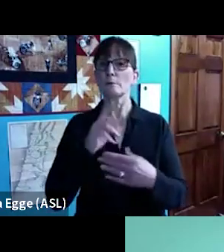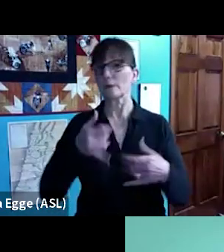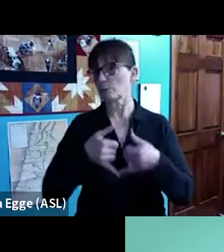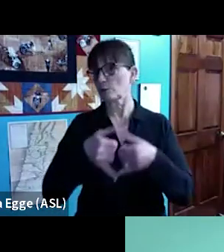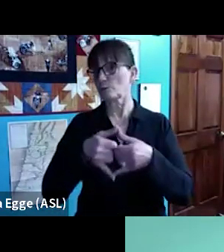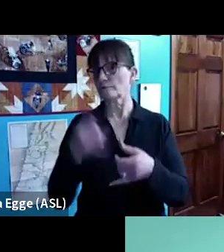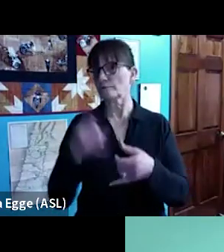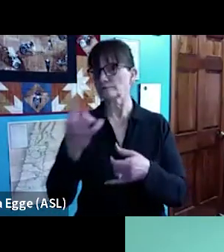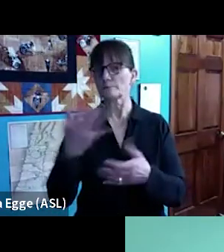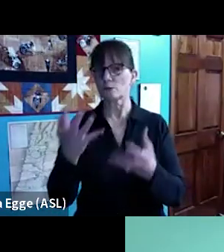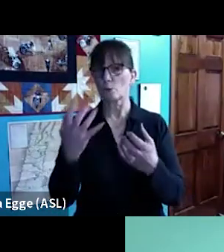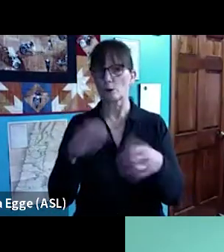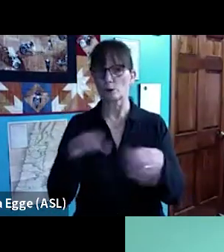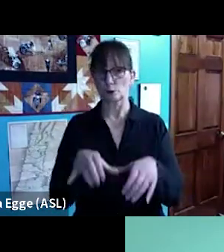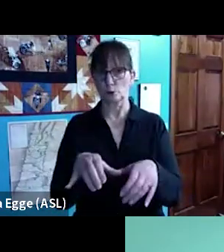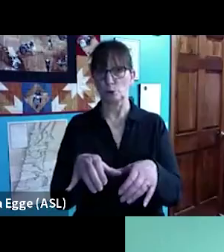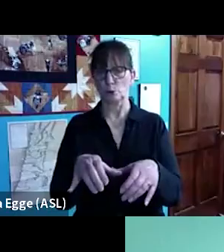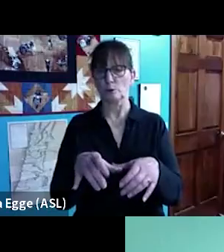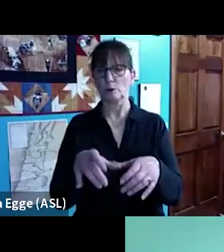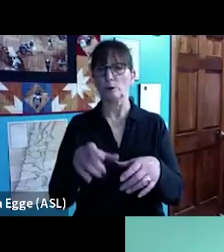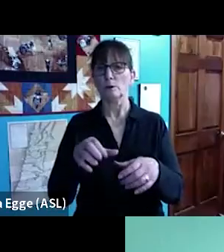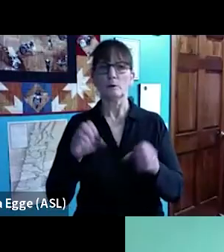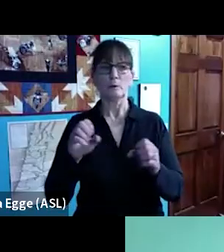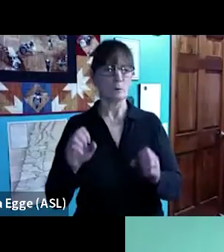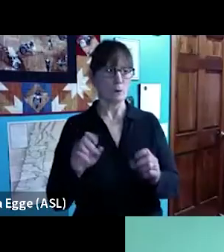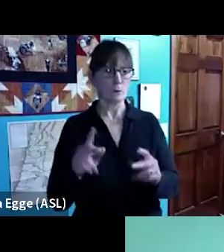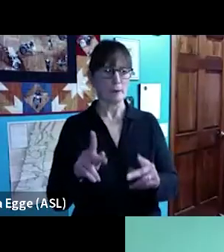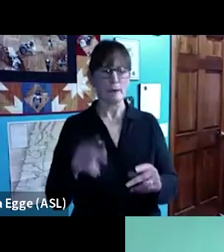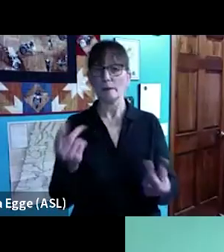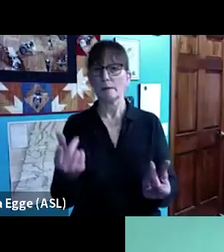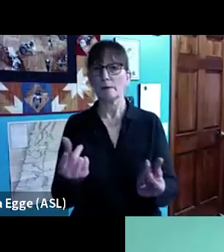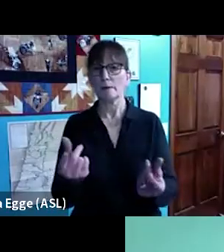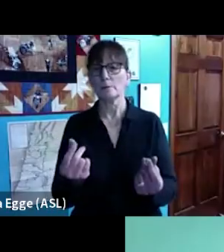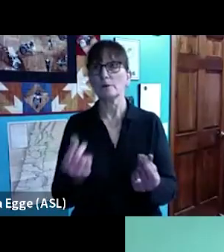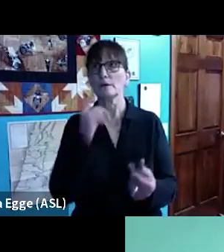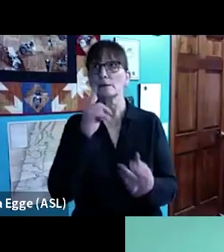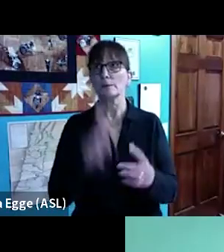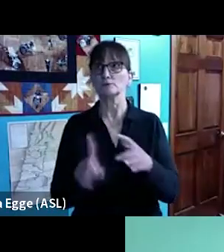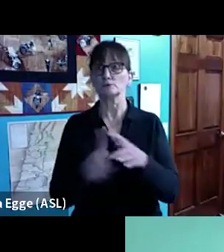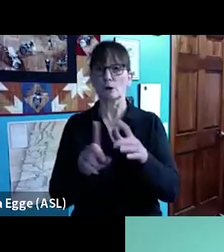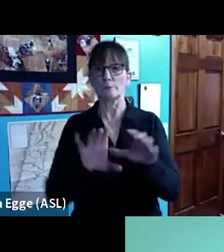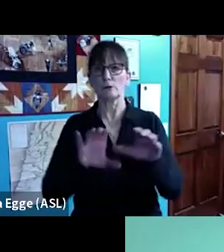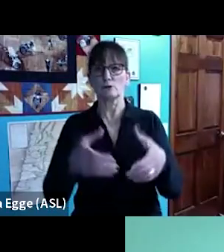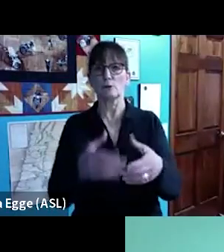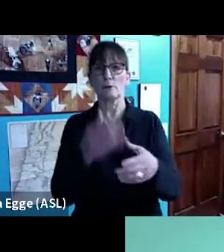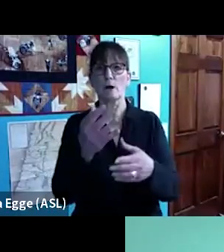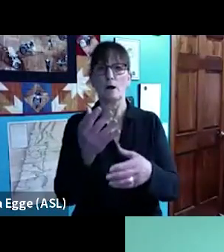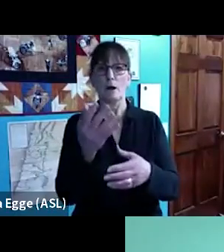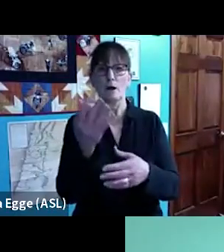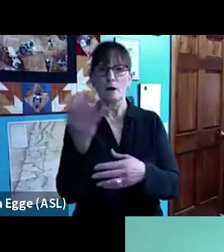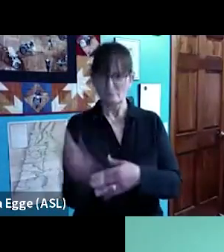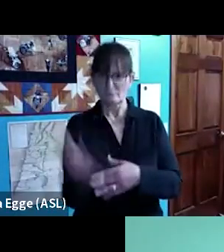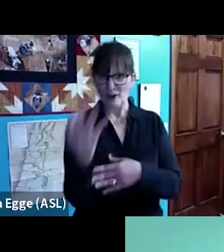Así que lo único que siempre tratamos de recomendar es que si pueden venir a la oficina local, con el especialista en reclamaciones,